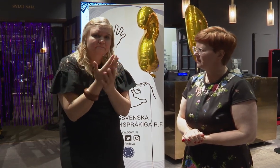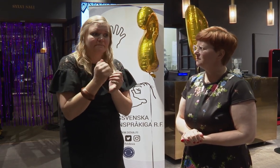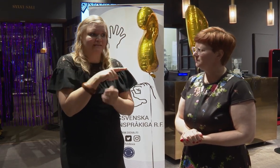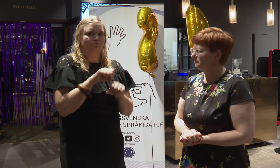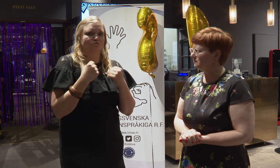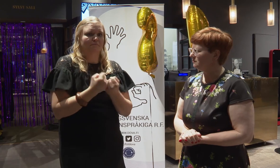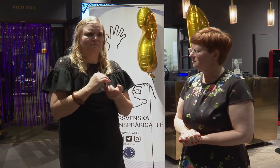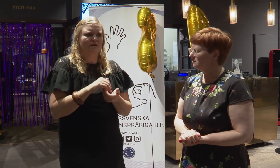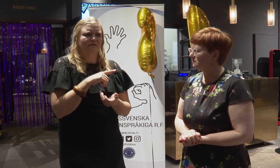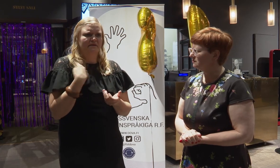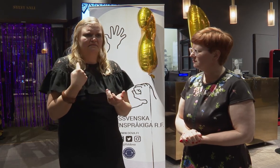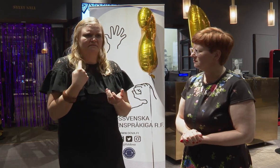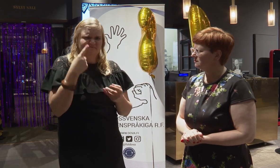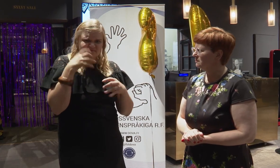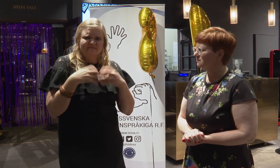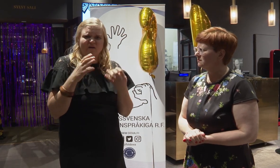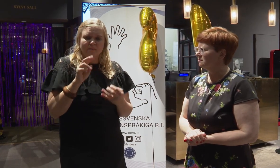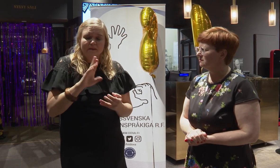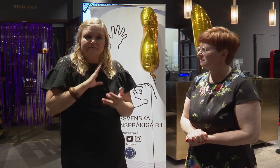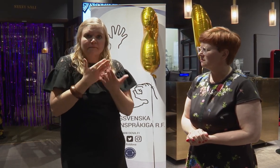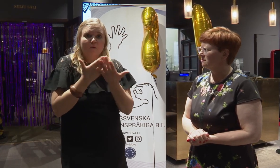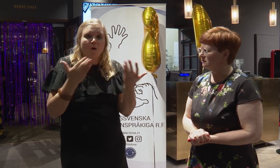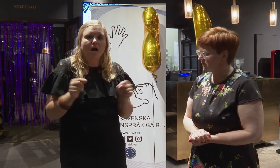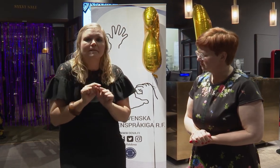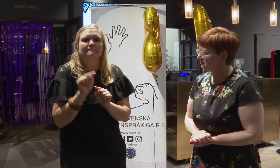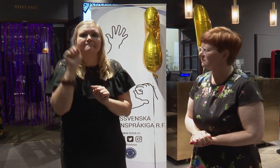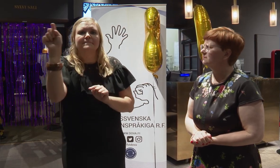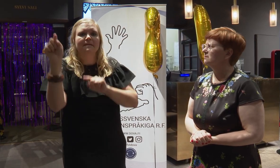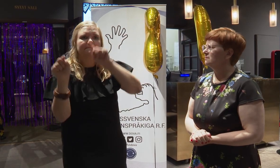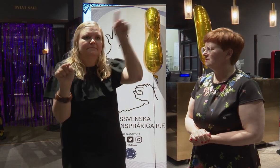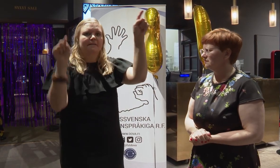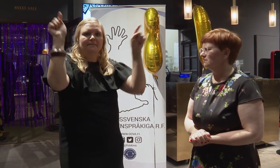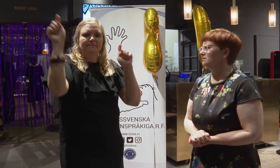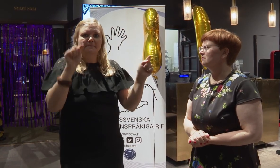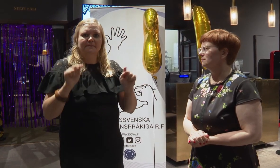viittomakielisiä koko maassa, mutta niiden jälkeen kävi selväksi, - että meitähän on kaikkialla ympäri Suomea.